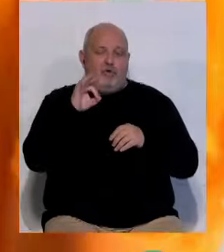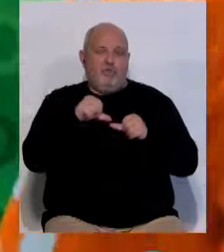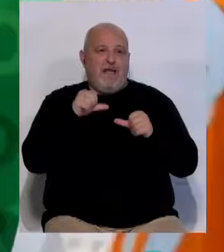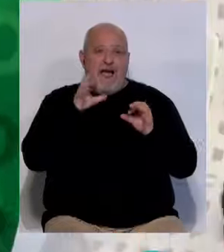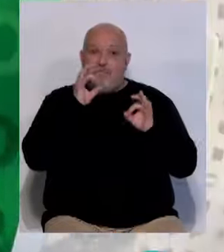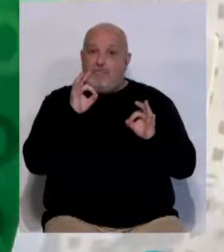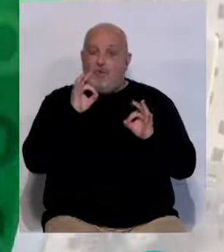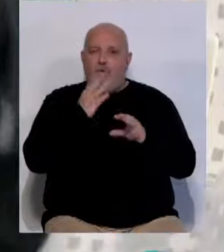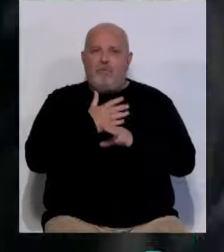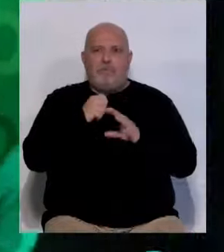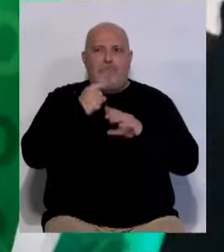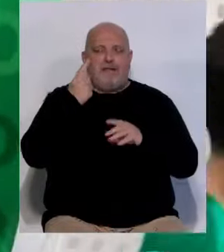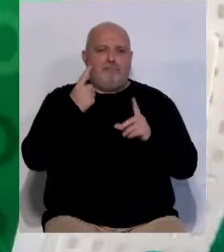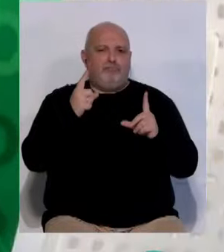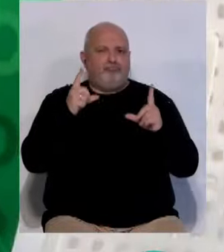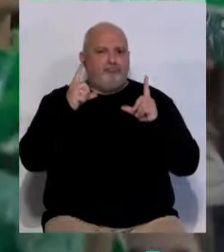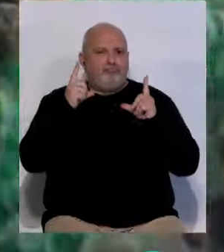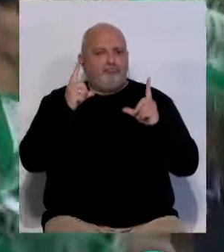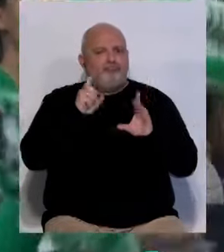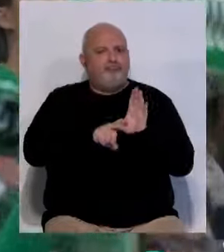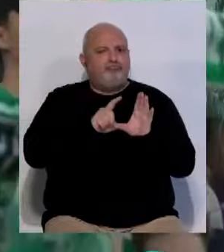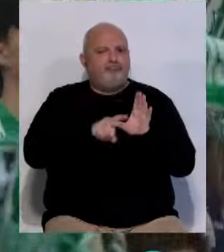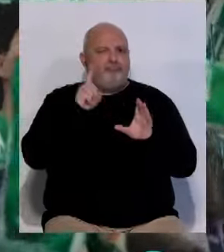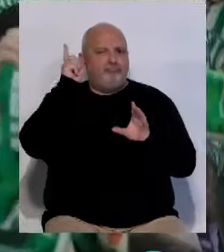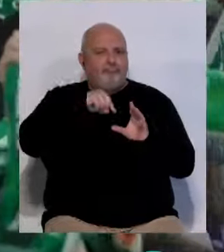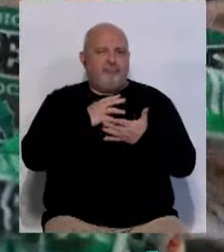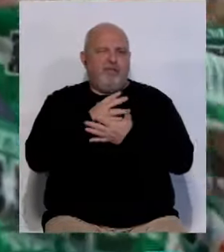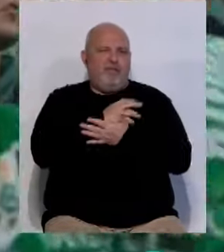mismo es su jugador más en forma aparte de saber todas las bajas y todas las lesiones que lleva